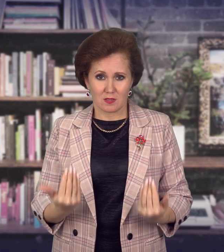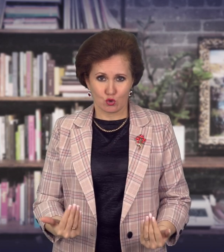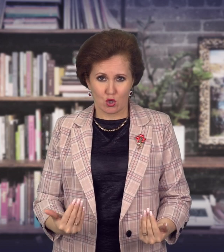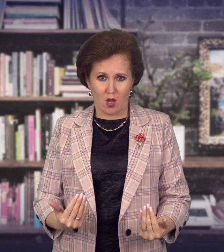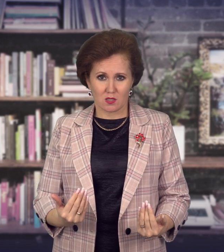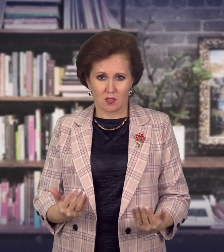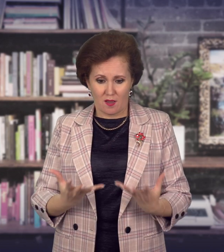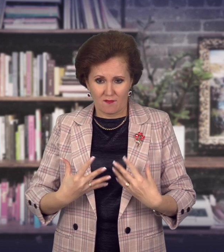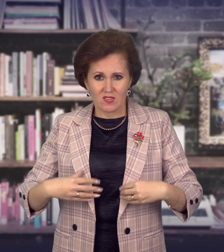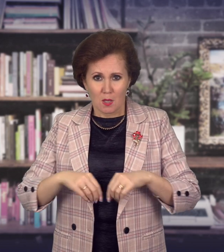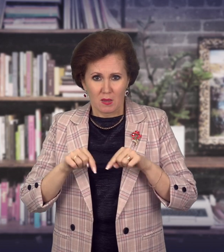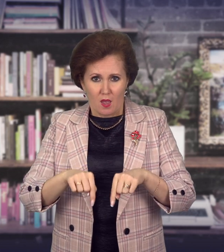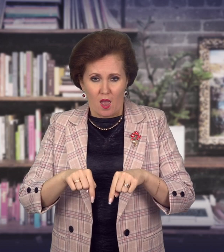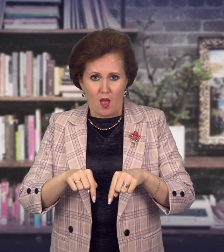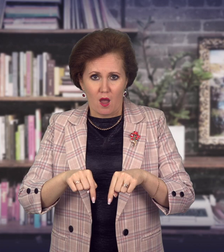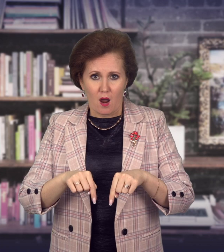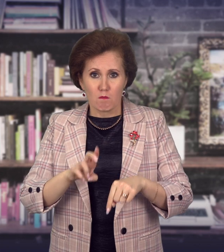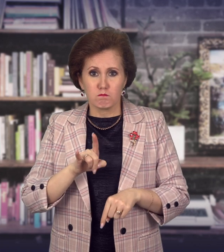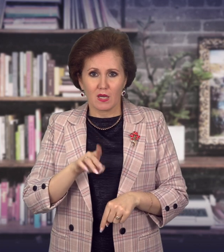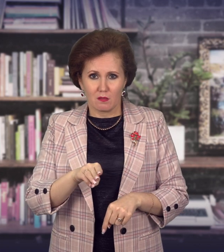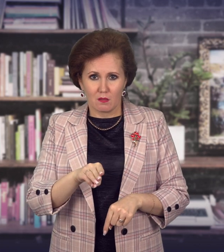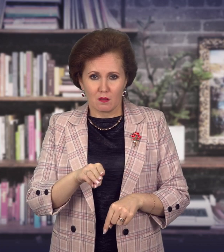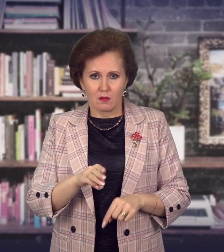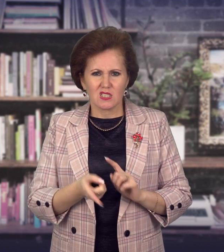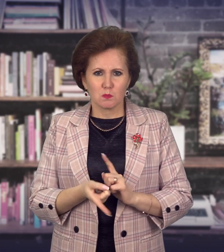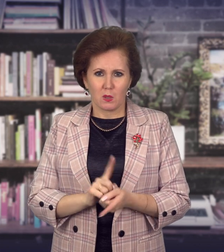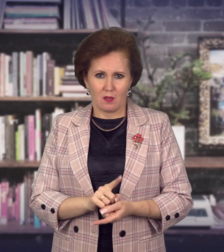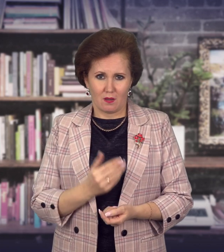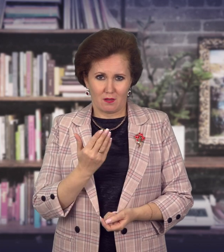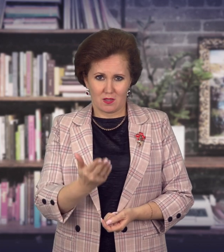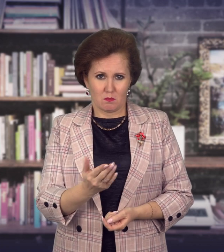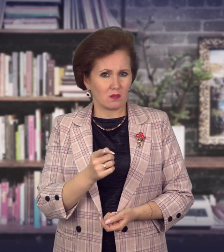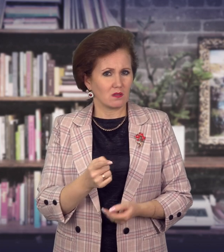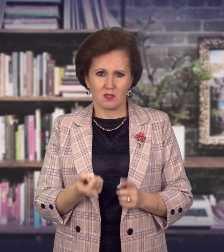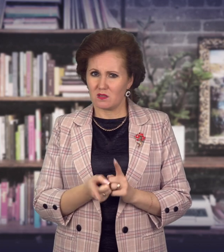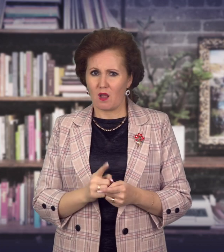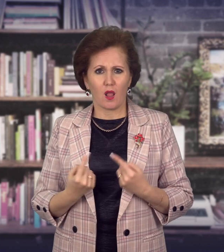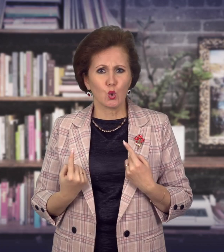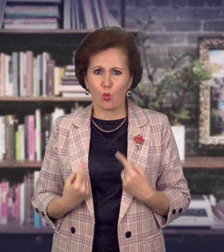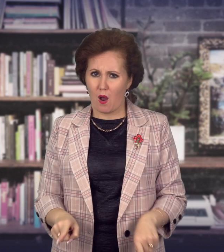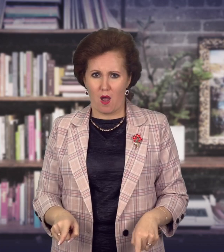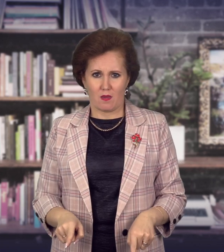А сейчас быт в семье изменил тебя. Ты стала другая.